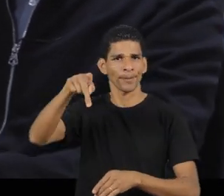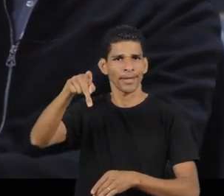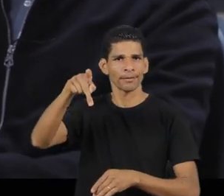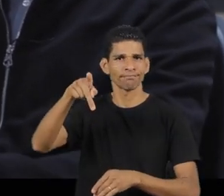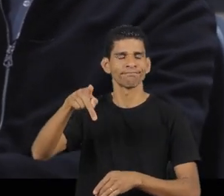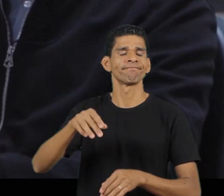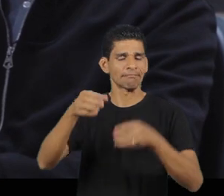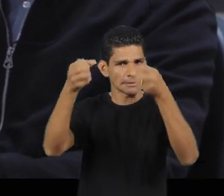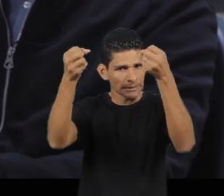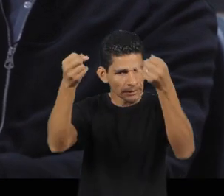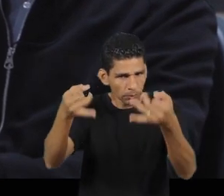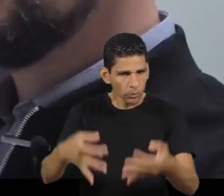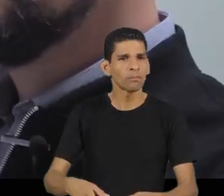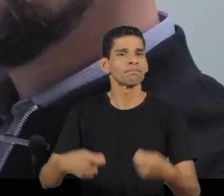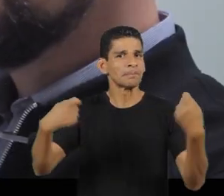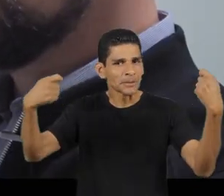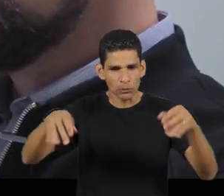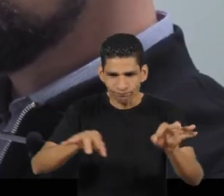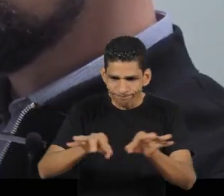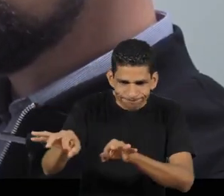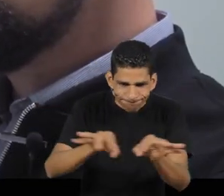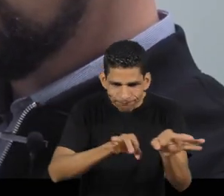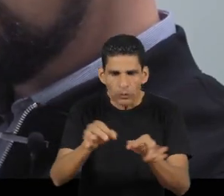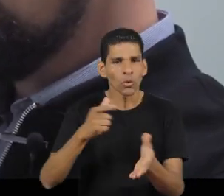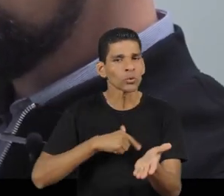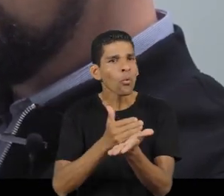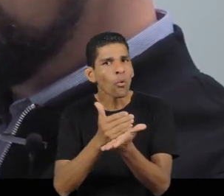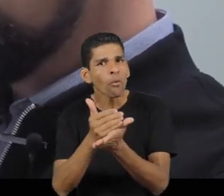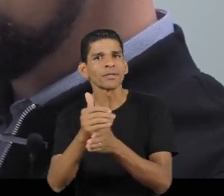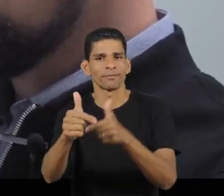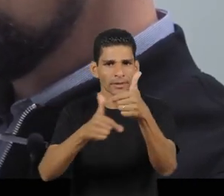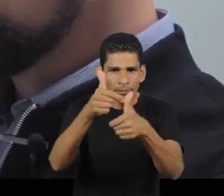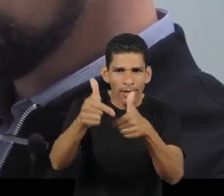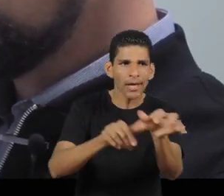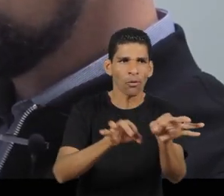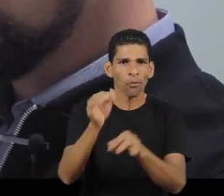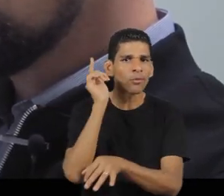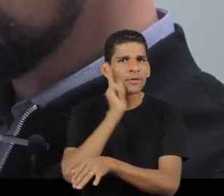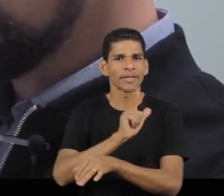Ministério Público, a gente começou a ter